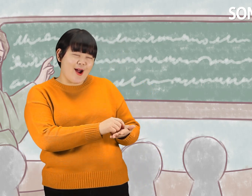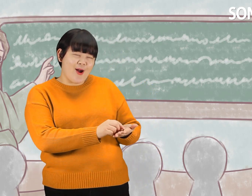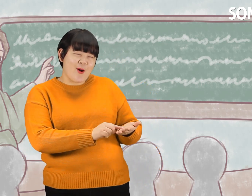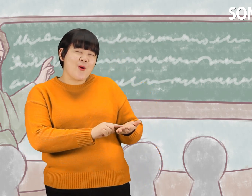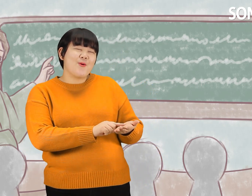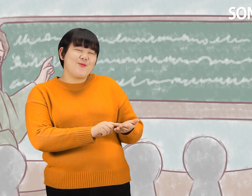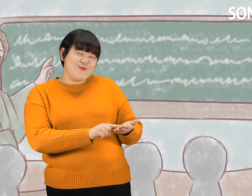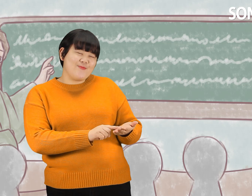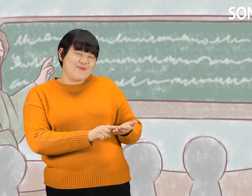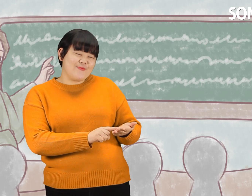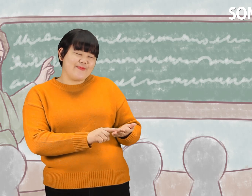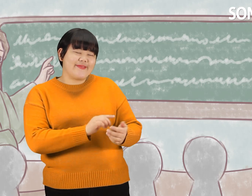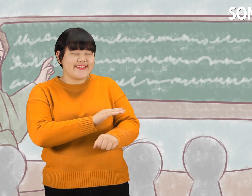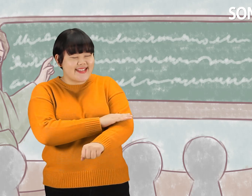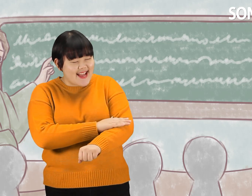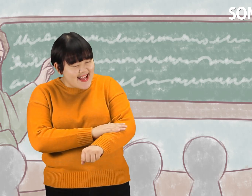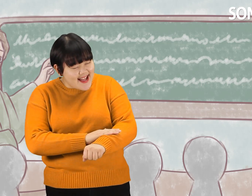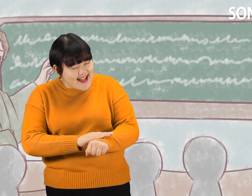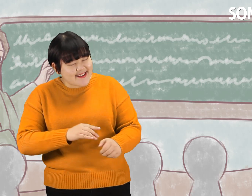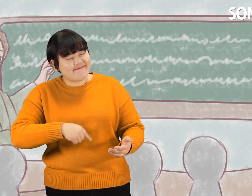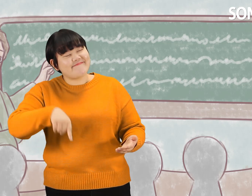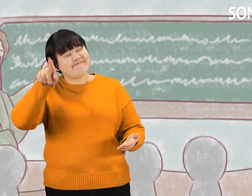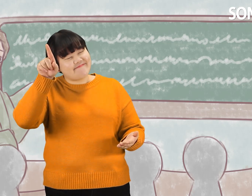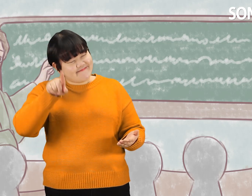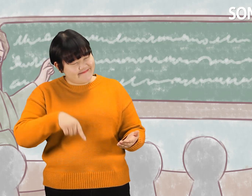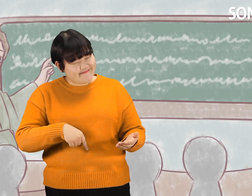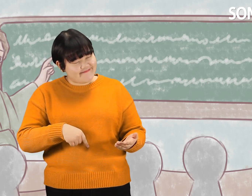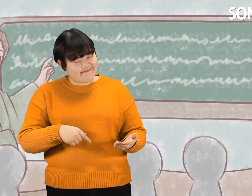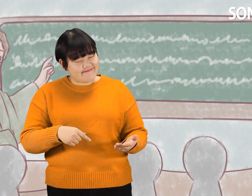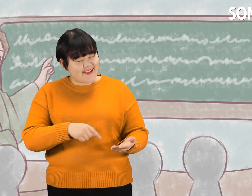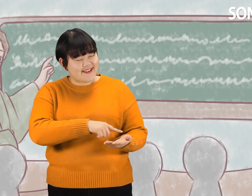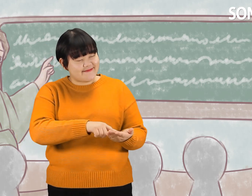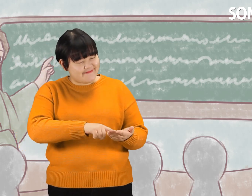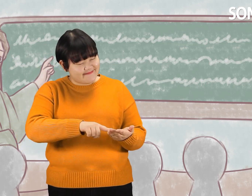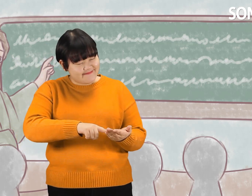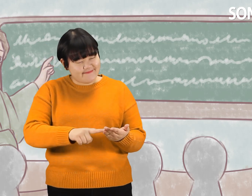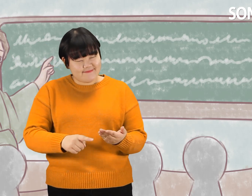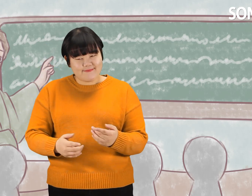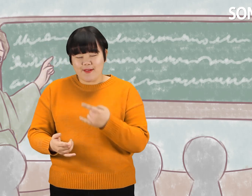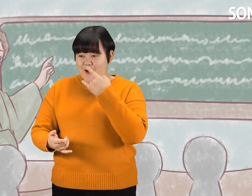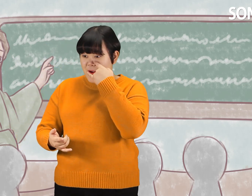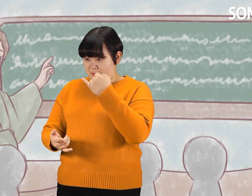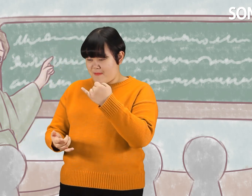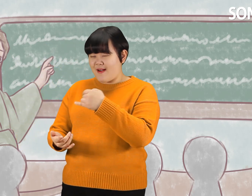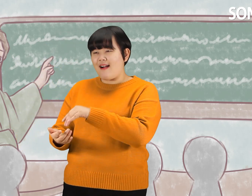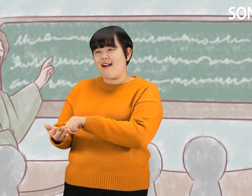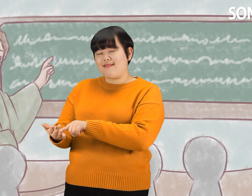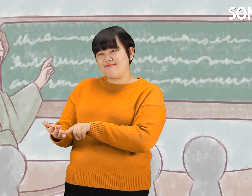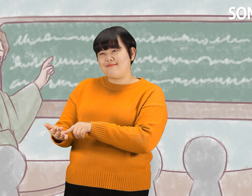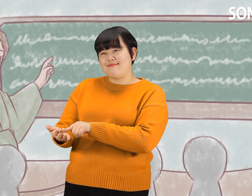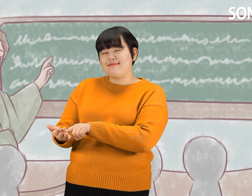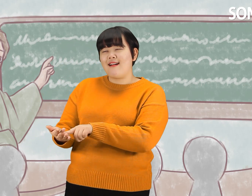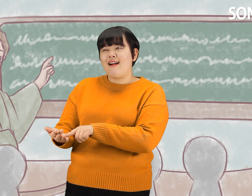ヘレンも母の手にこのように書いた。